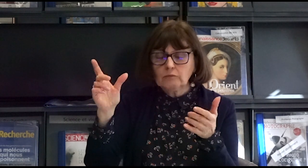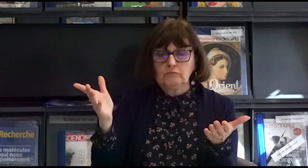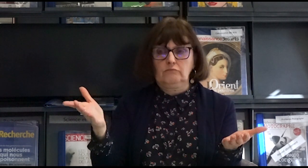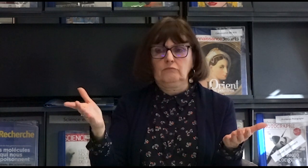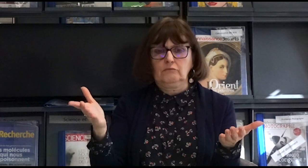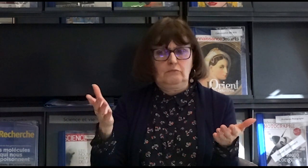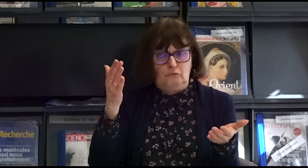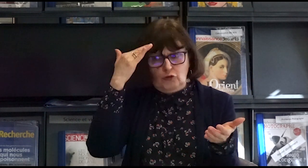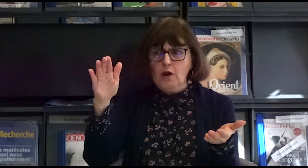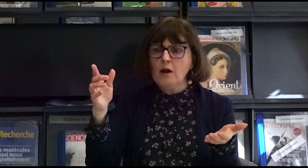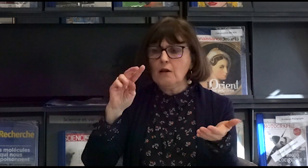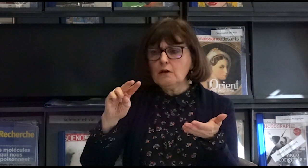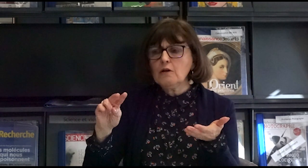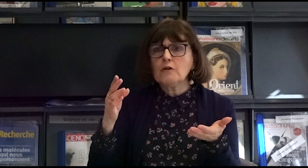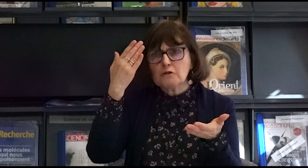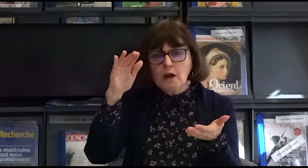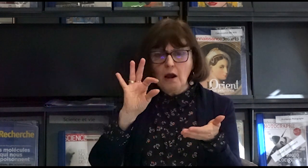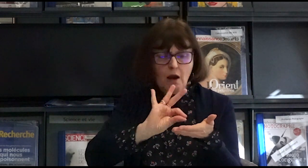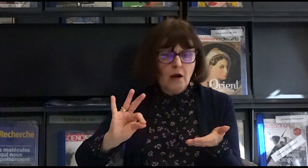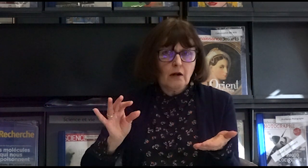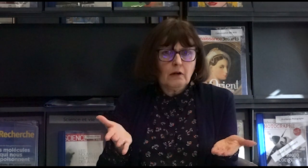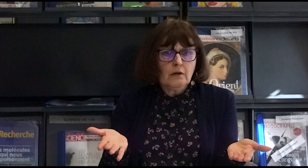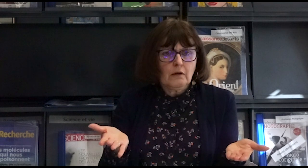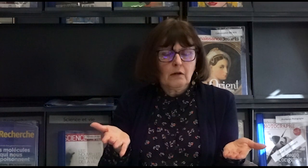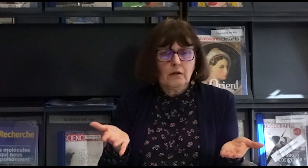Il savait donc lire et écrire !